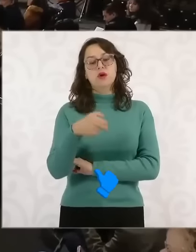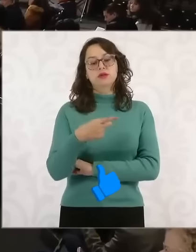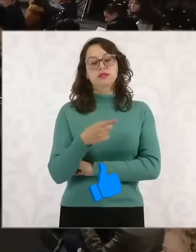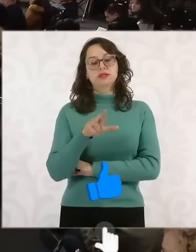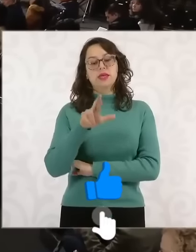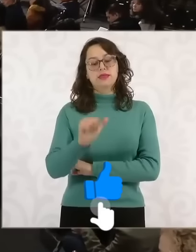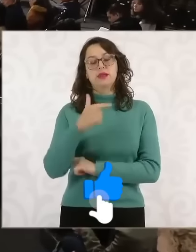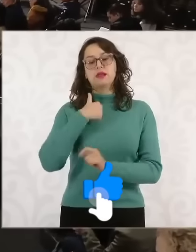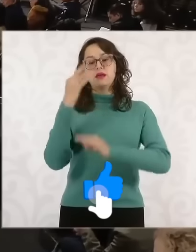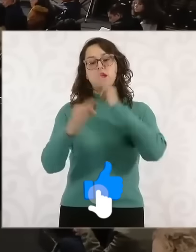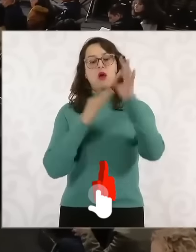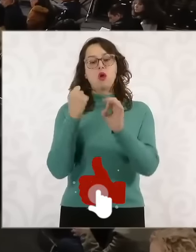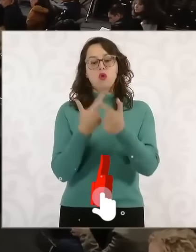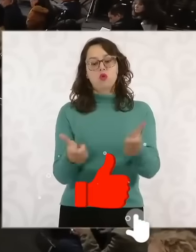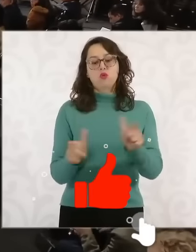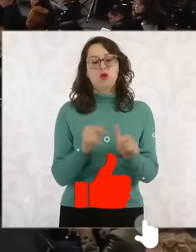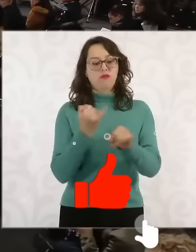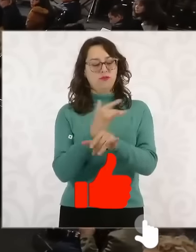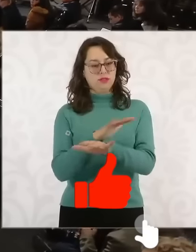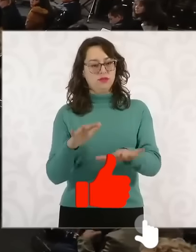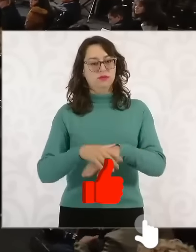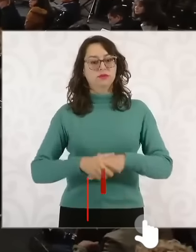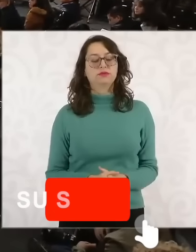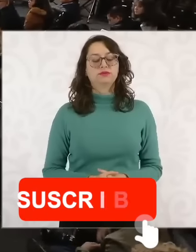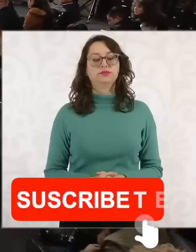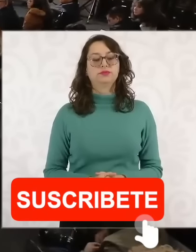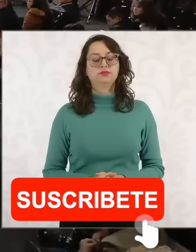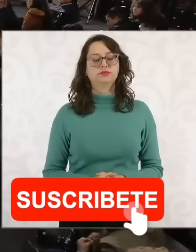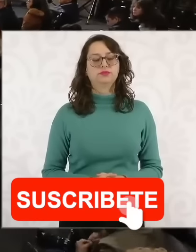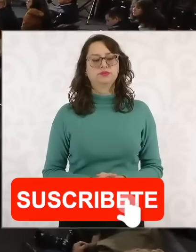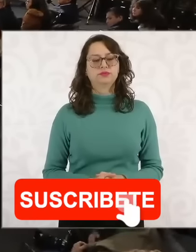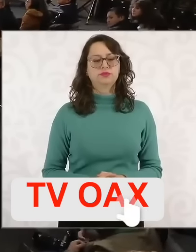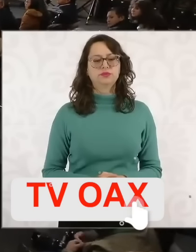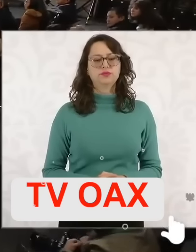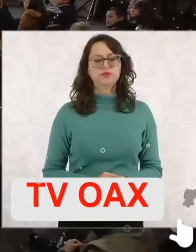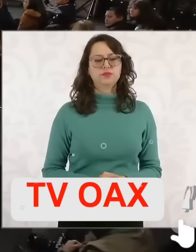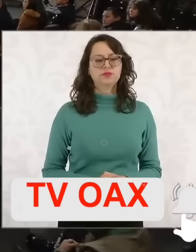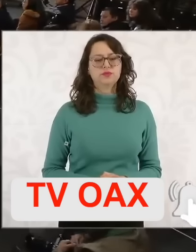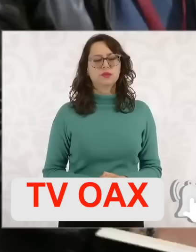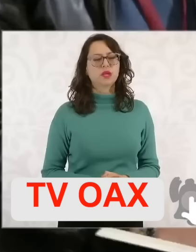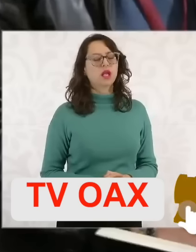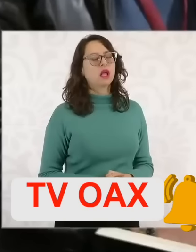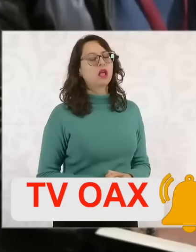Presidenta, ¿cuánto va a costar eh este programa? ¿Cuál va a ser la inversión para este programa de